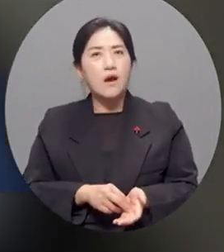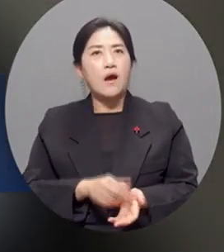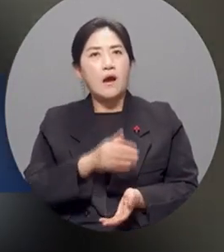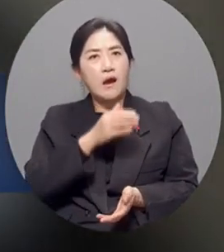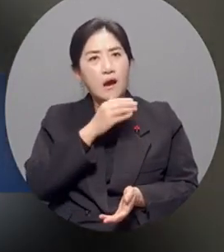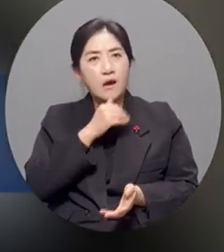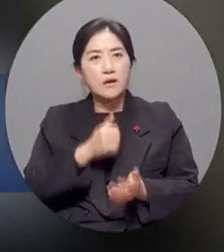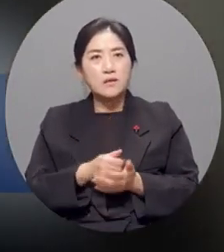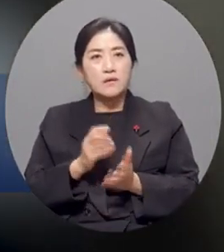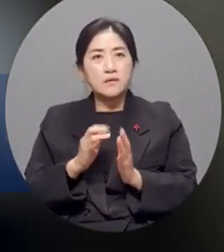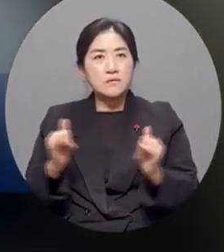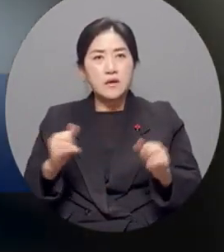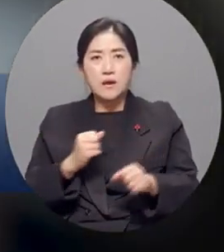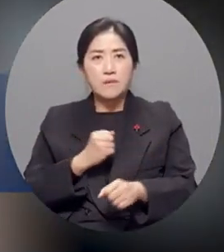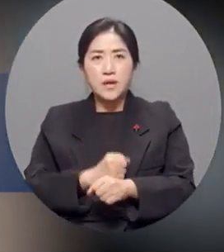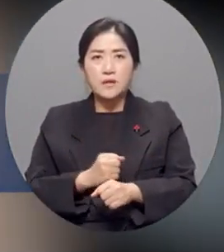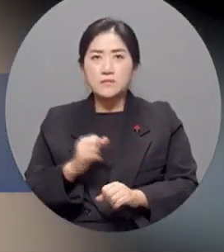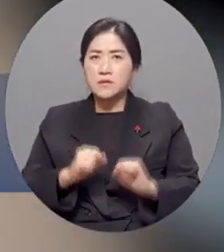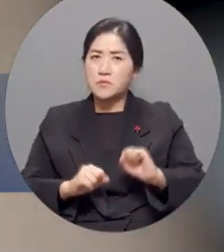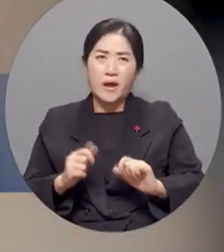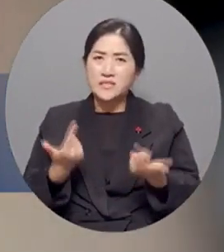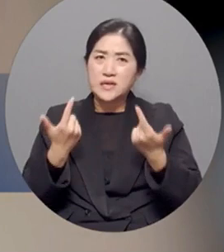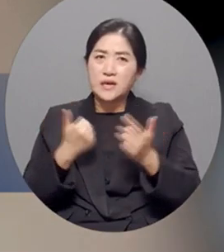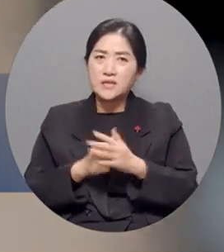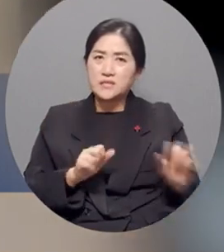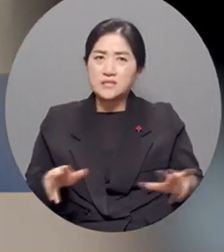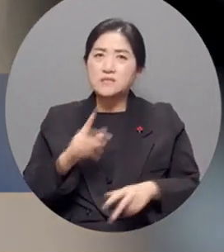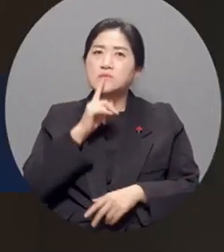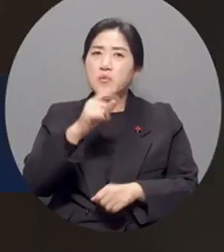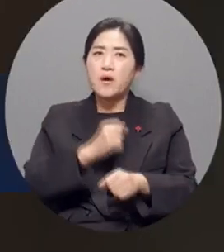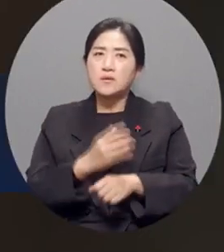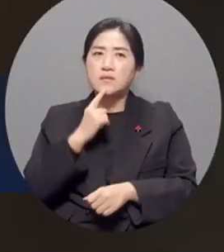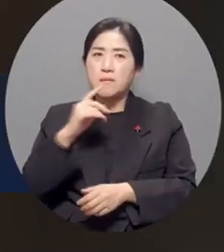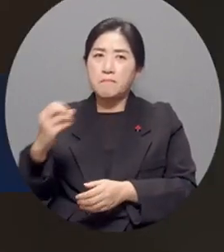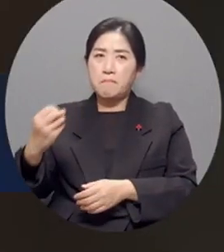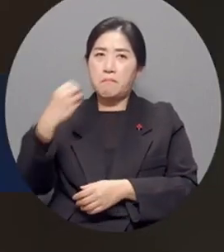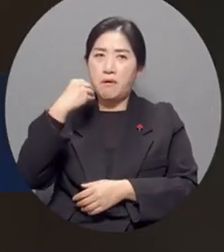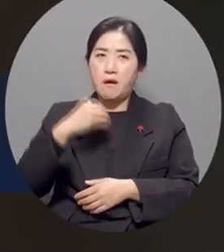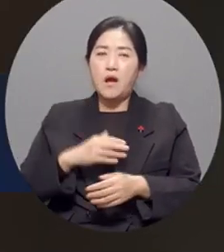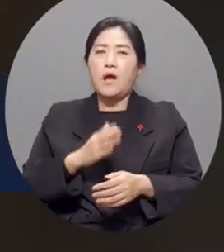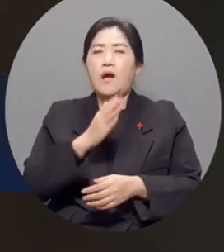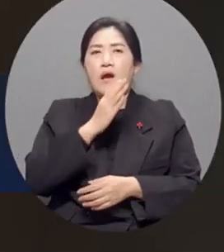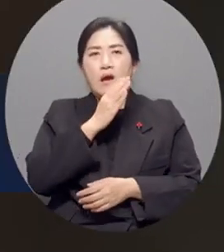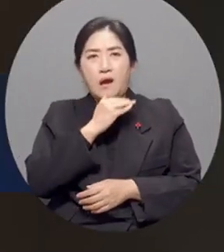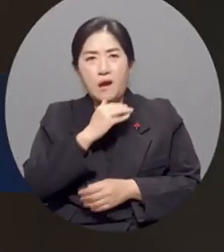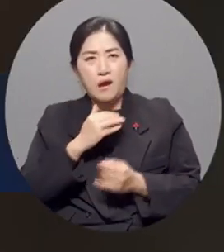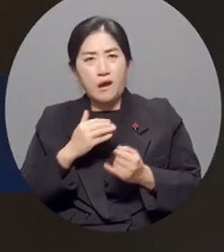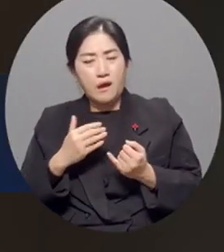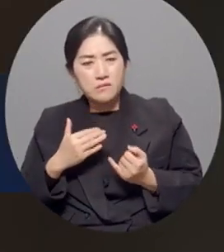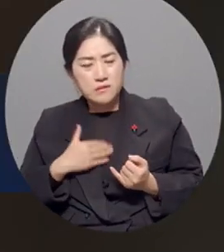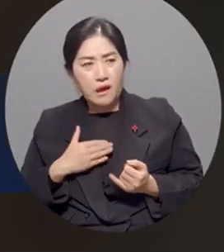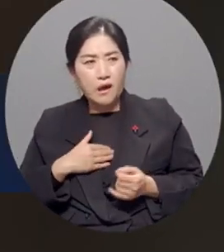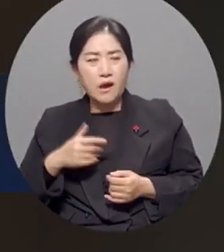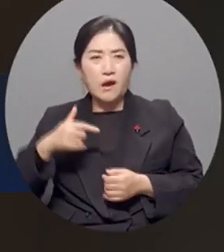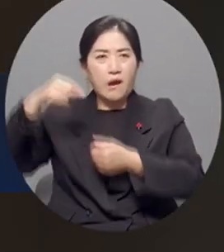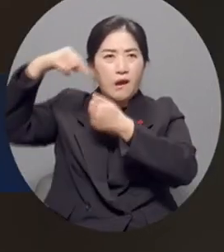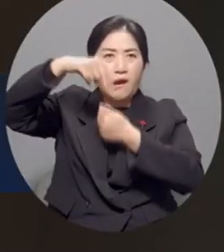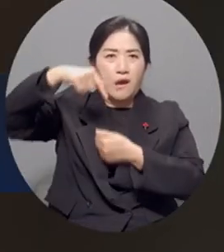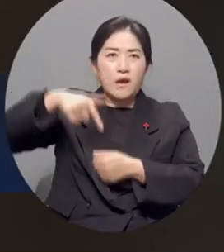깨달았다고 합니다. (인터뷰) 이거 사람이 할 짓이 아니라고 당장 신고해야 한다 이렇게 나와서 그제야